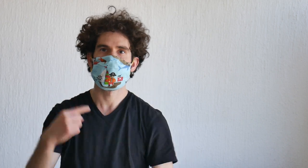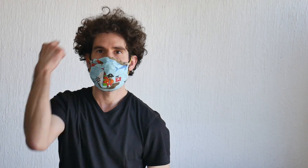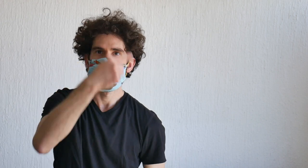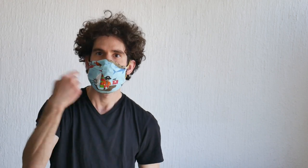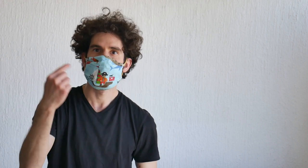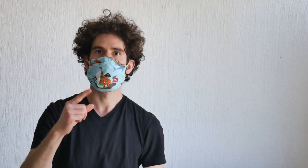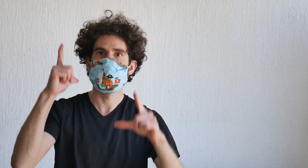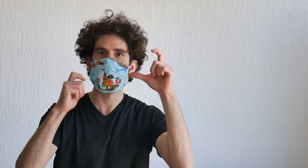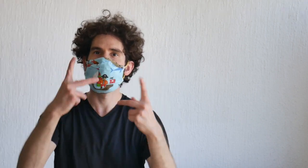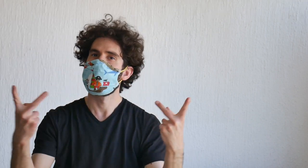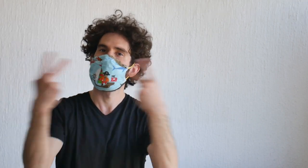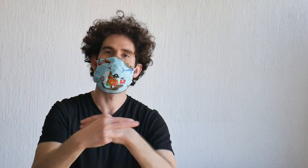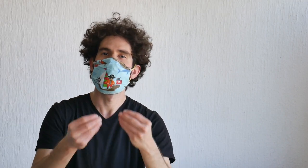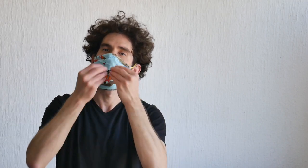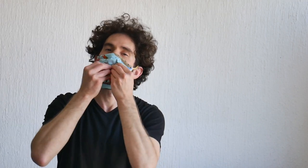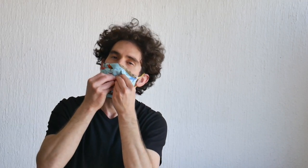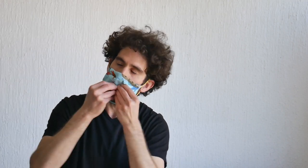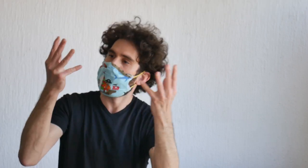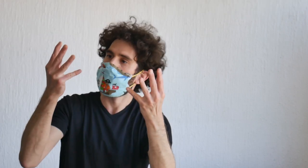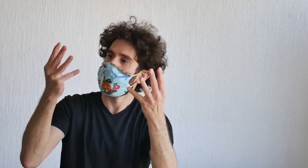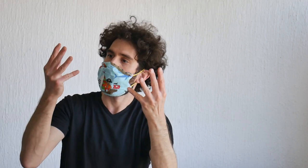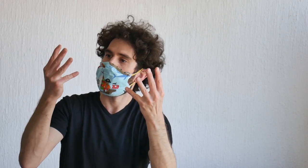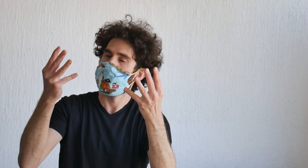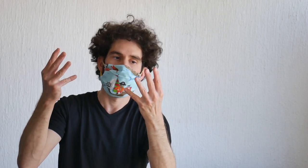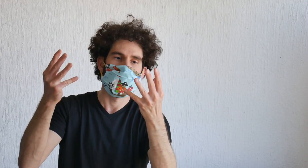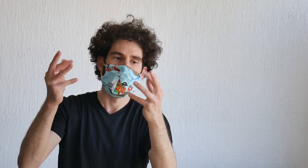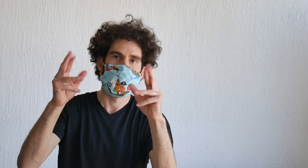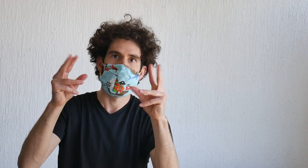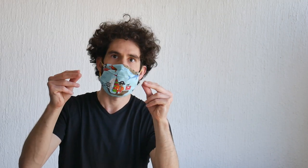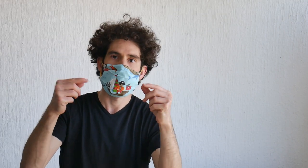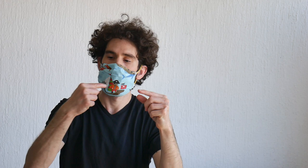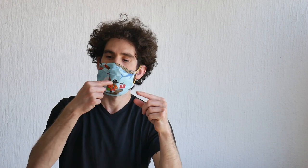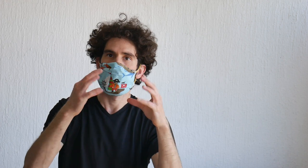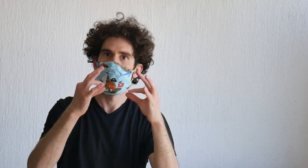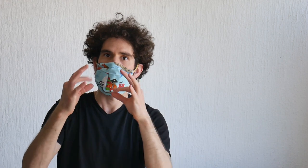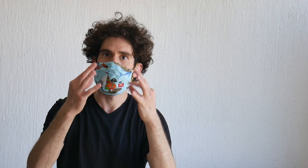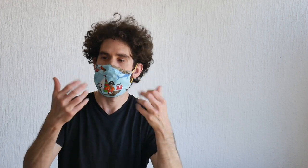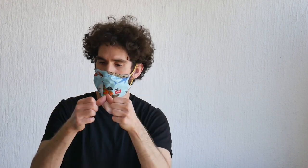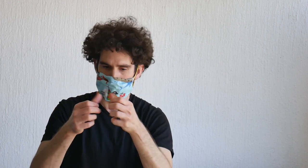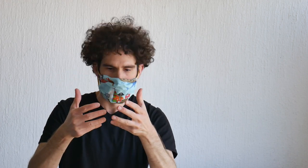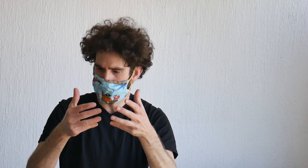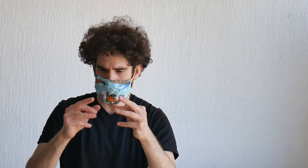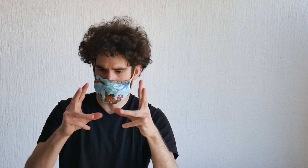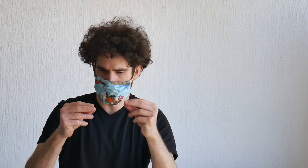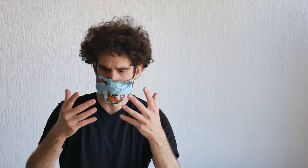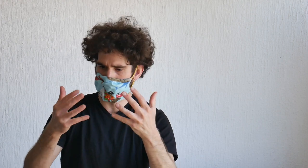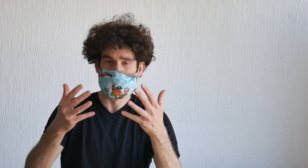Les expressions du visage sont coupées. C'est top ! Ah merde, j'ai touché mon masque. Je fais quoi ? Merde.